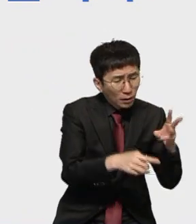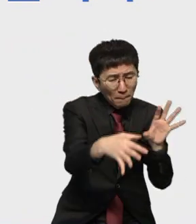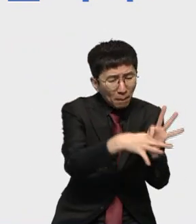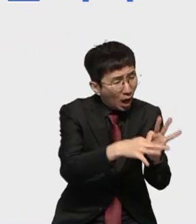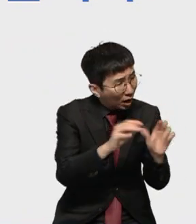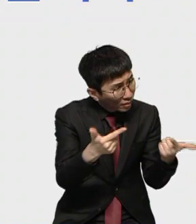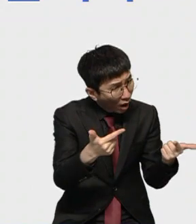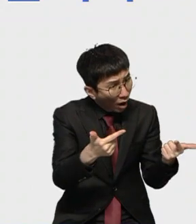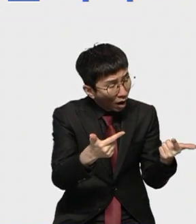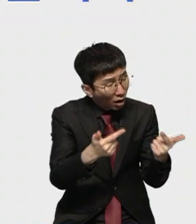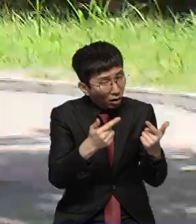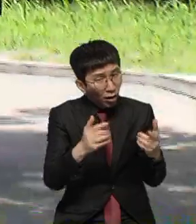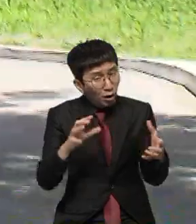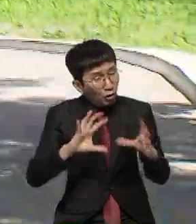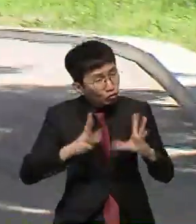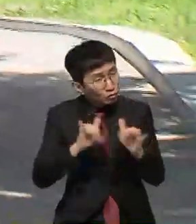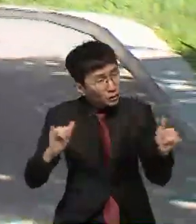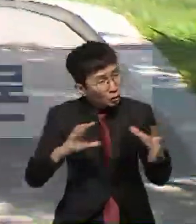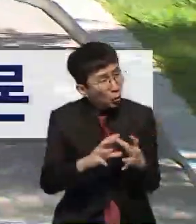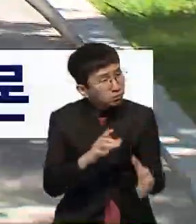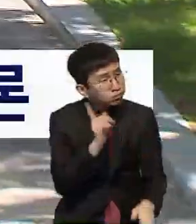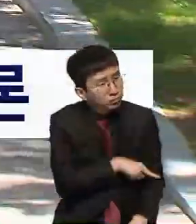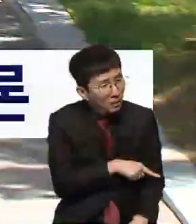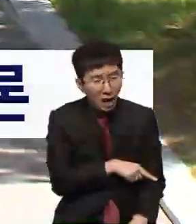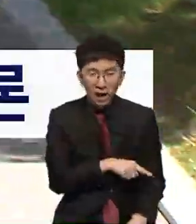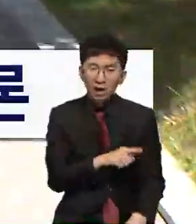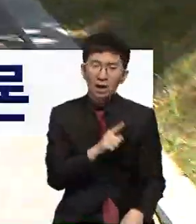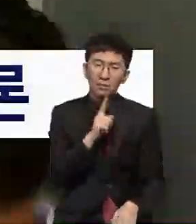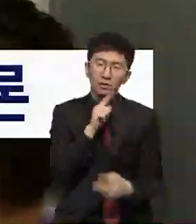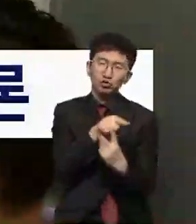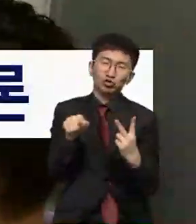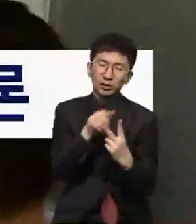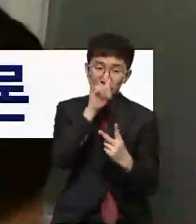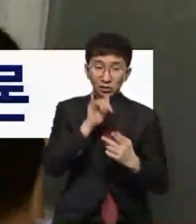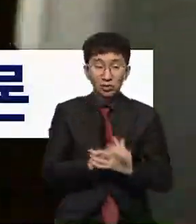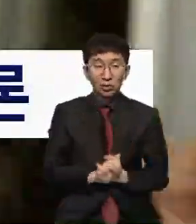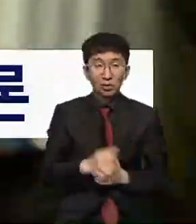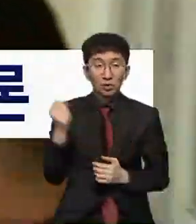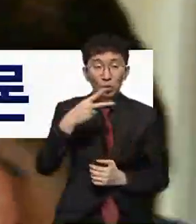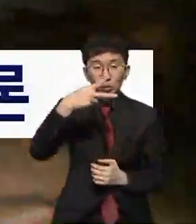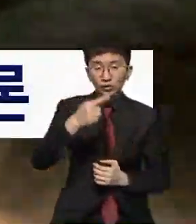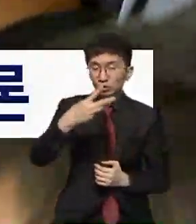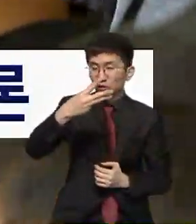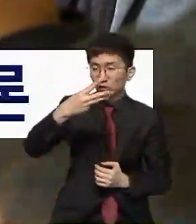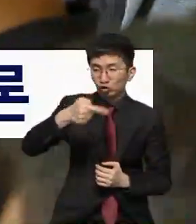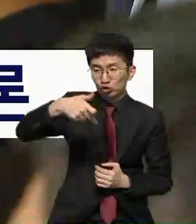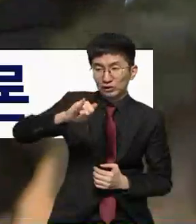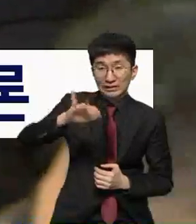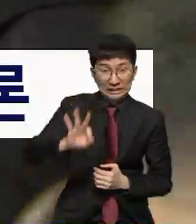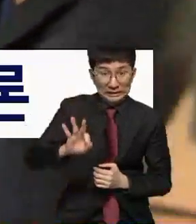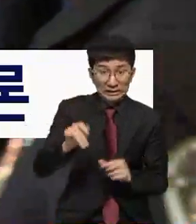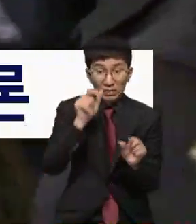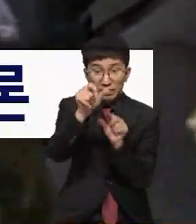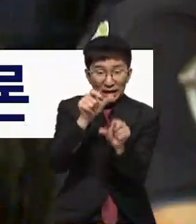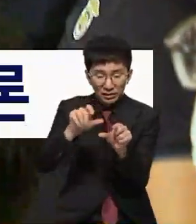양론이 충돌하고 있습니다. 여야 일각에서는 지난 대선 드루킹 댓글 사건으로 수감 중인 김경수 전 경남지사와